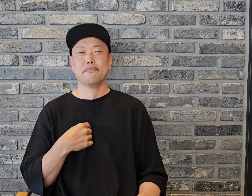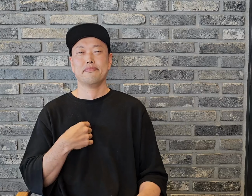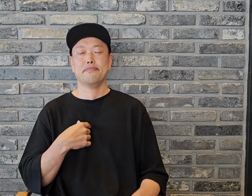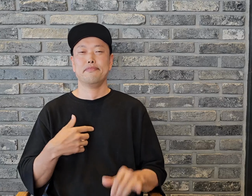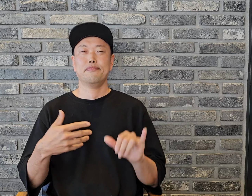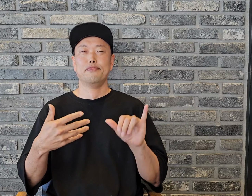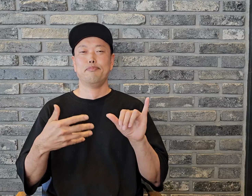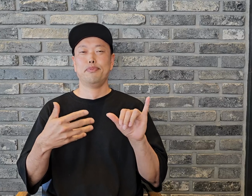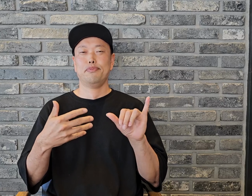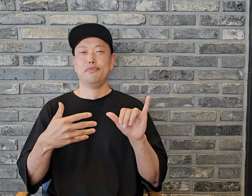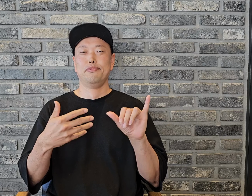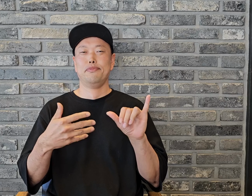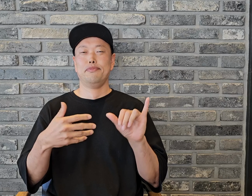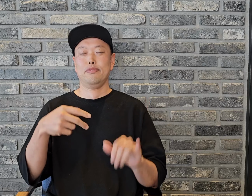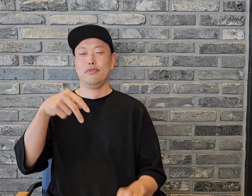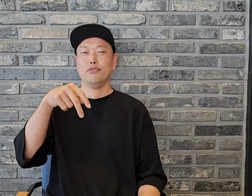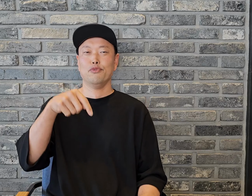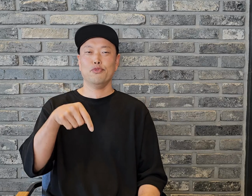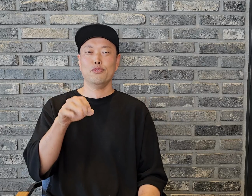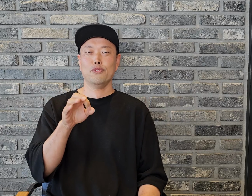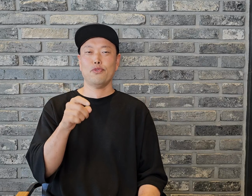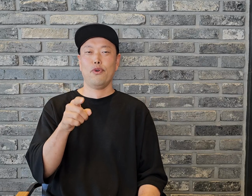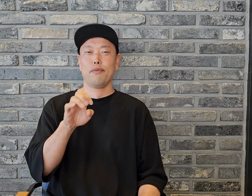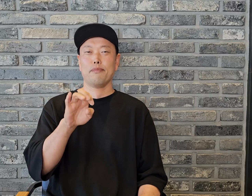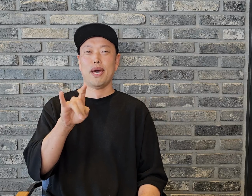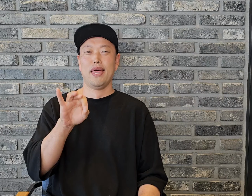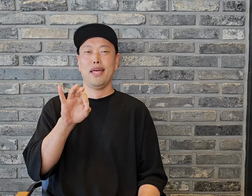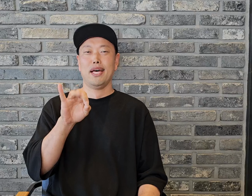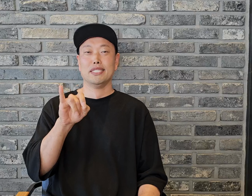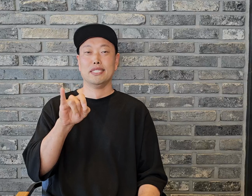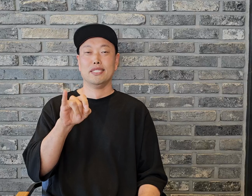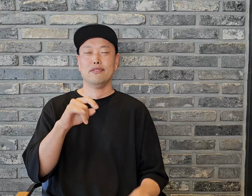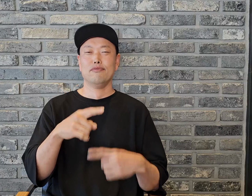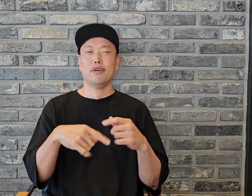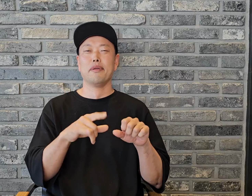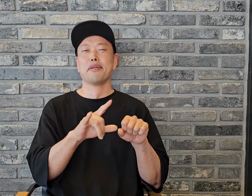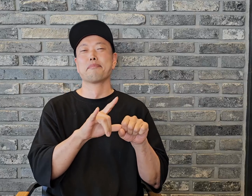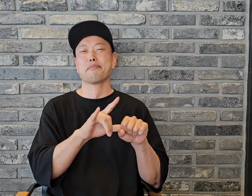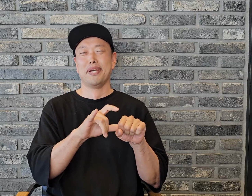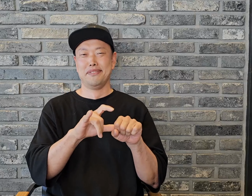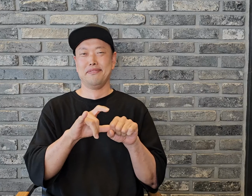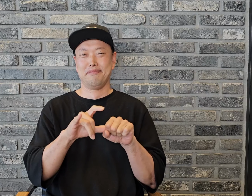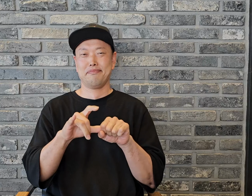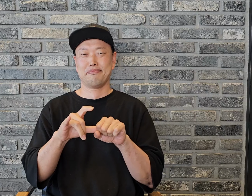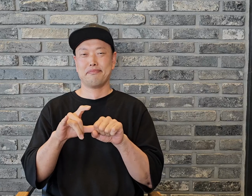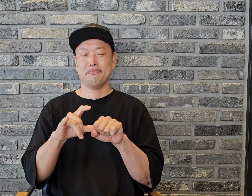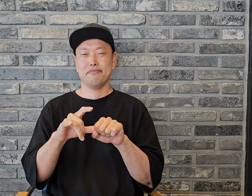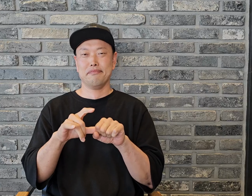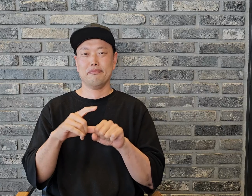Ich betreibe einen YouTube-Kanal namens Sign language + snail. Ich drücke es so in Gebärdensprache aus.